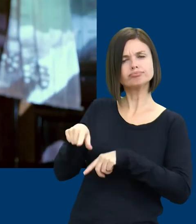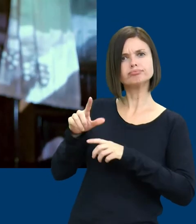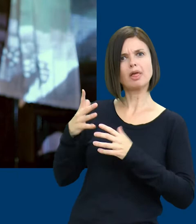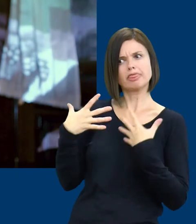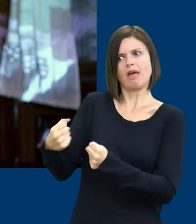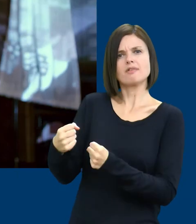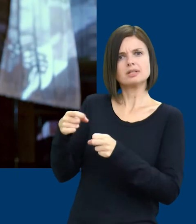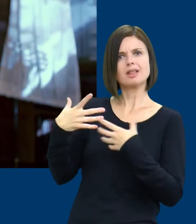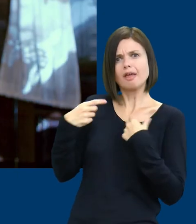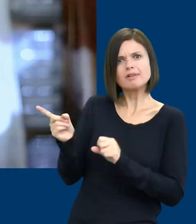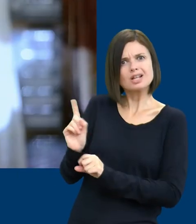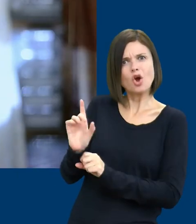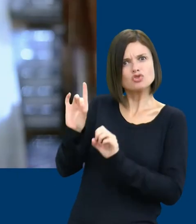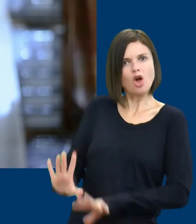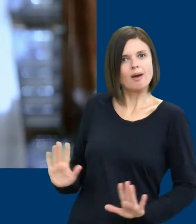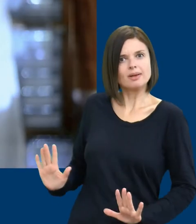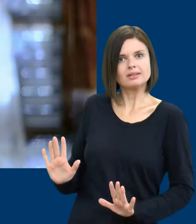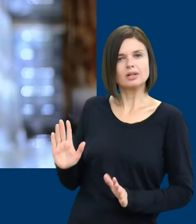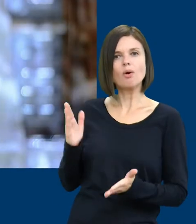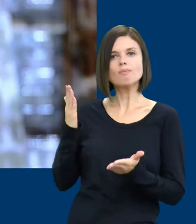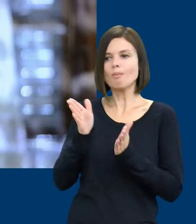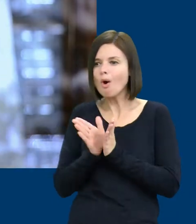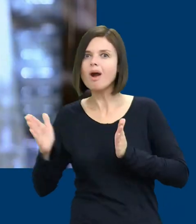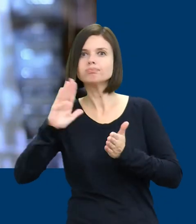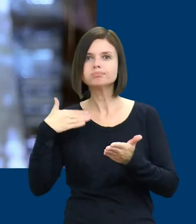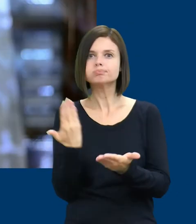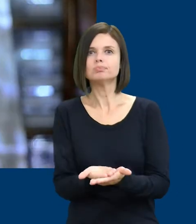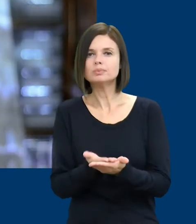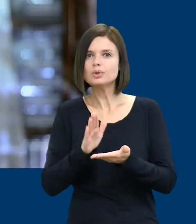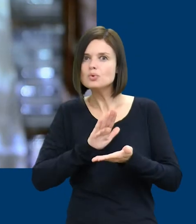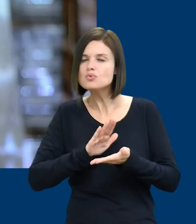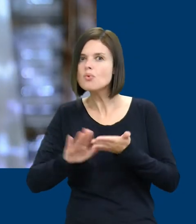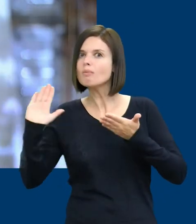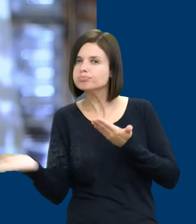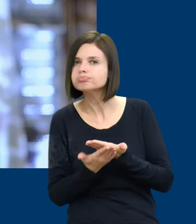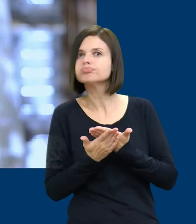defenderse de ese modelo, para defenderse y proponer algo alternativo, me parece que